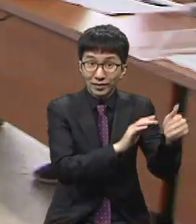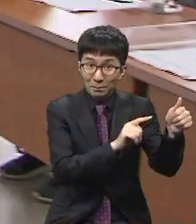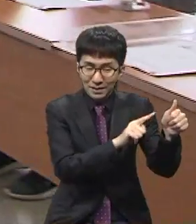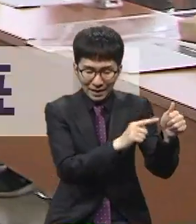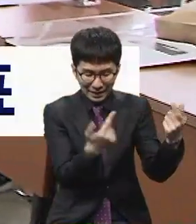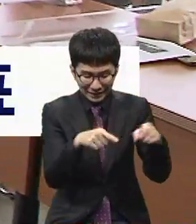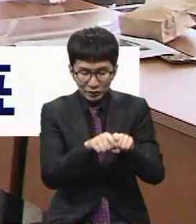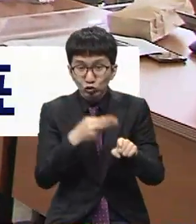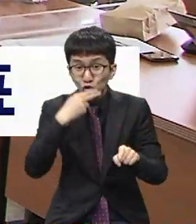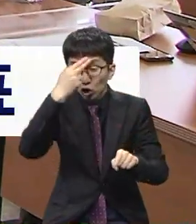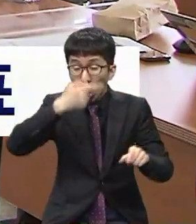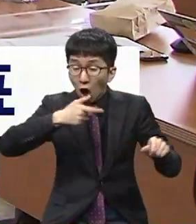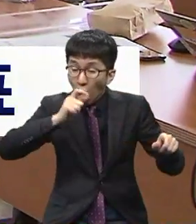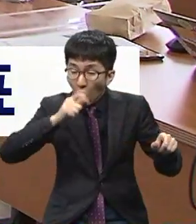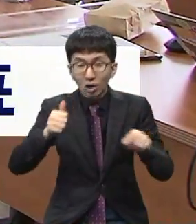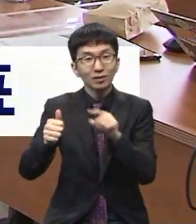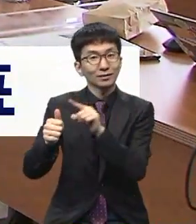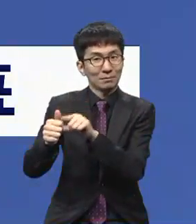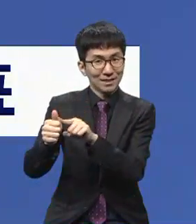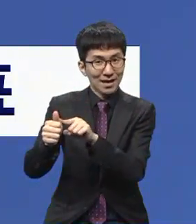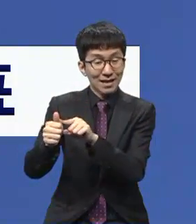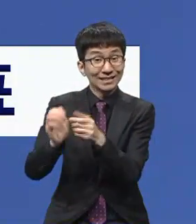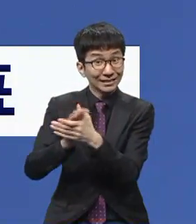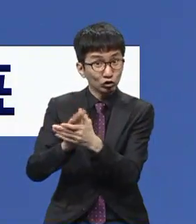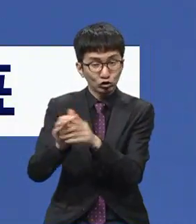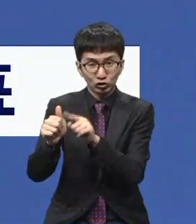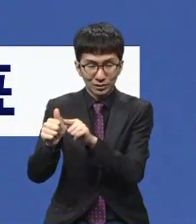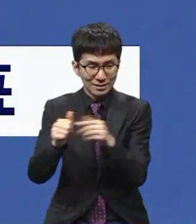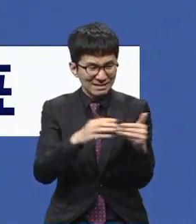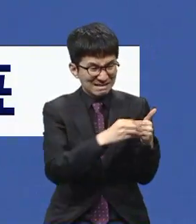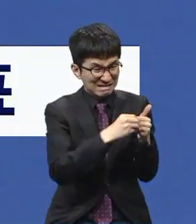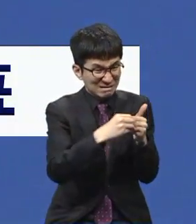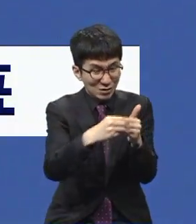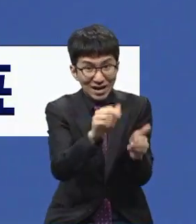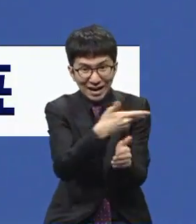씨가 손 씨를 강으로 끌고가 밀어넣었을 거란 주장에 대해 경찰은 택시기사의